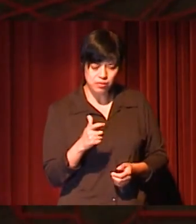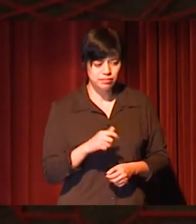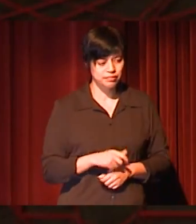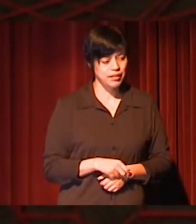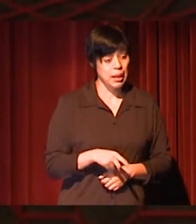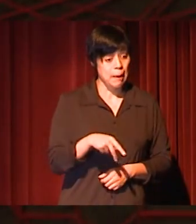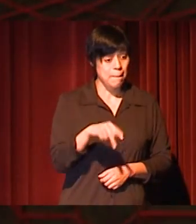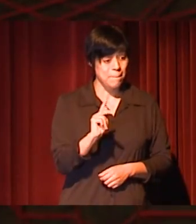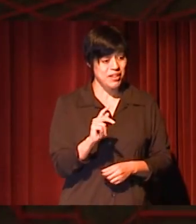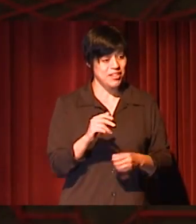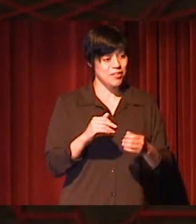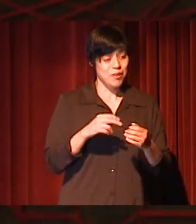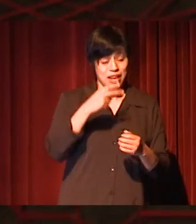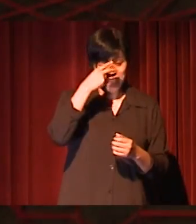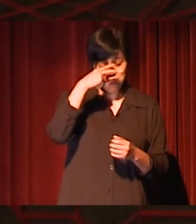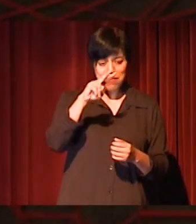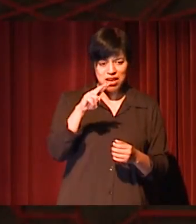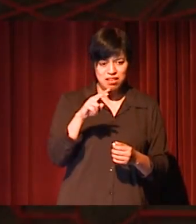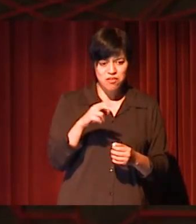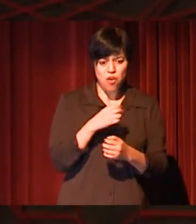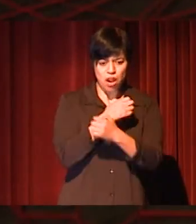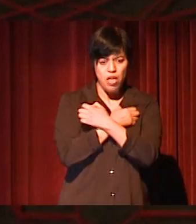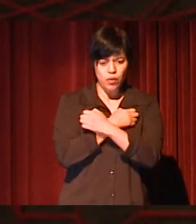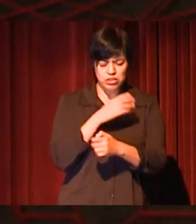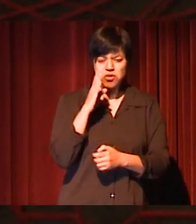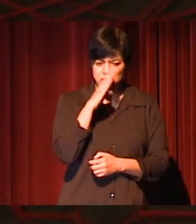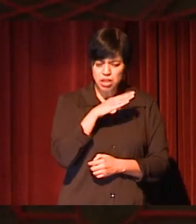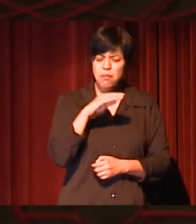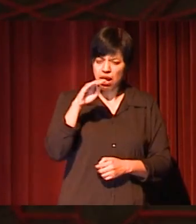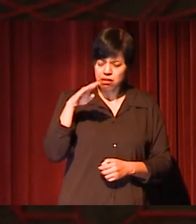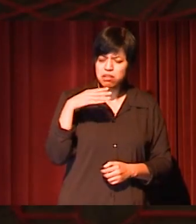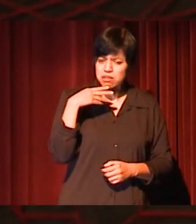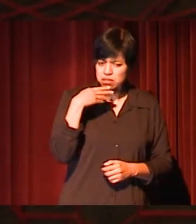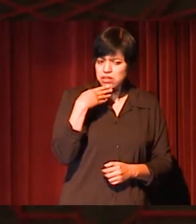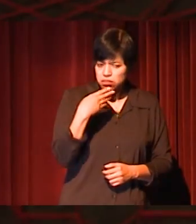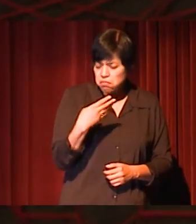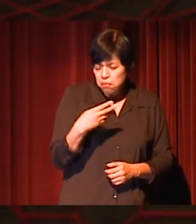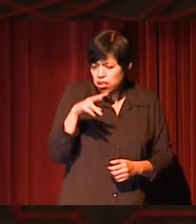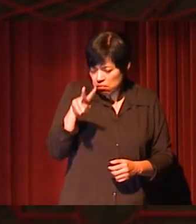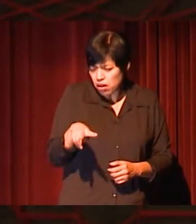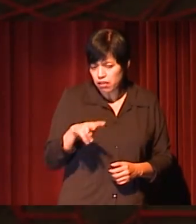Todos sabemos que en México la educación está muy mal Tomemos por ejemplo la prueba Pisa de 2012,